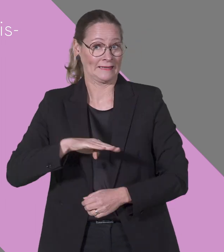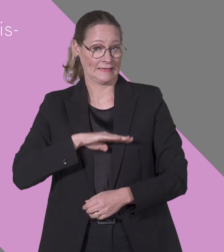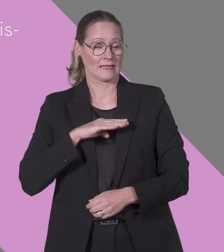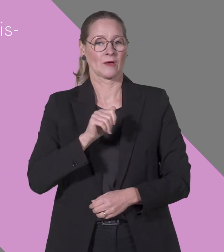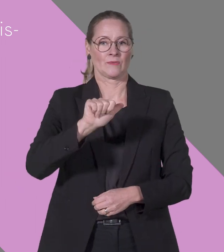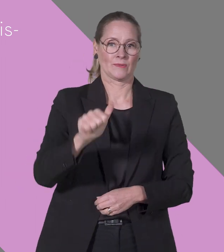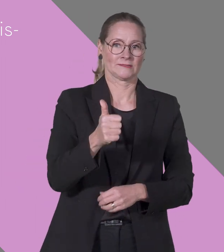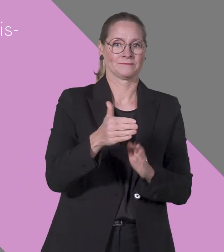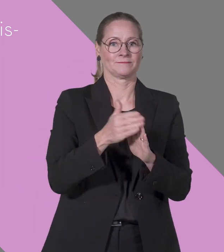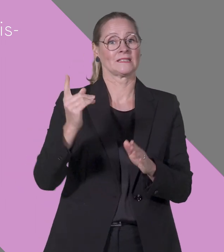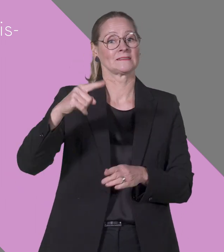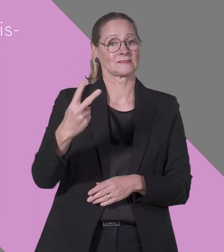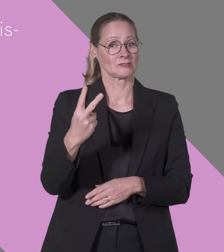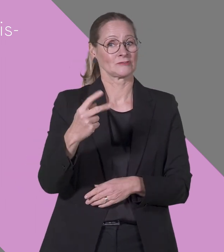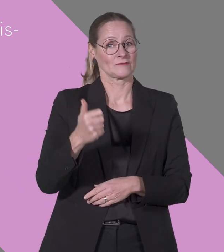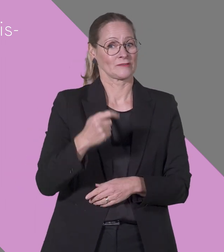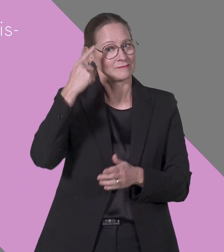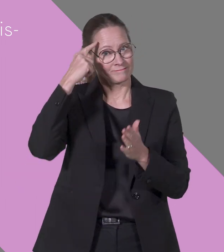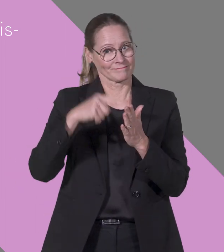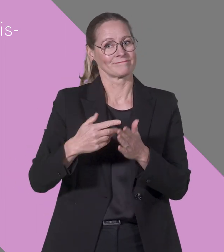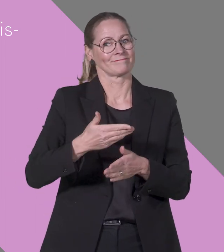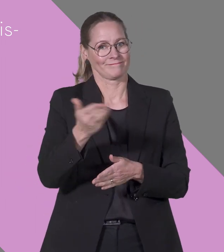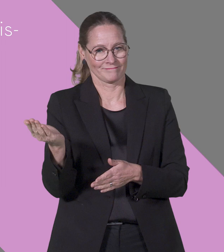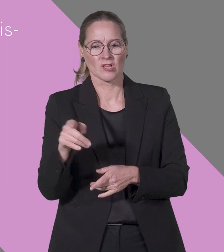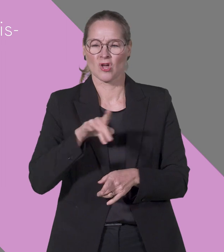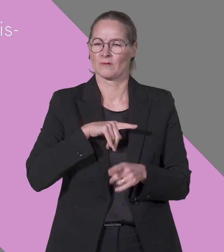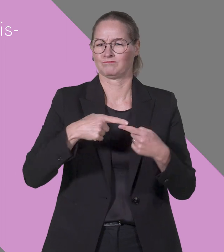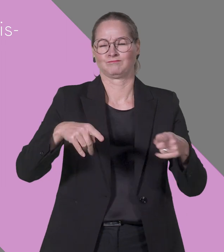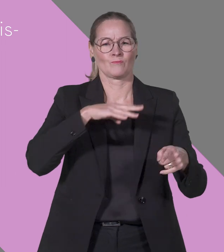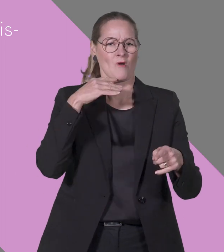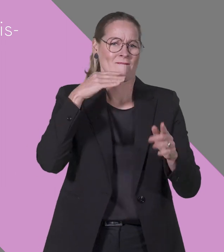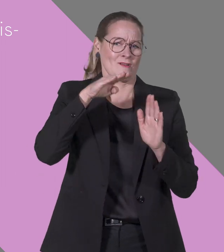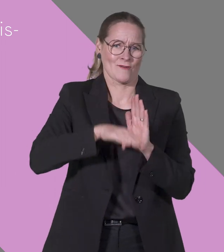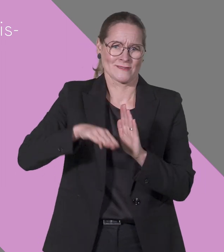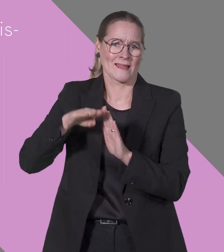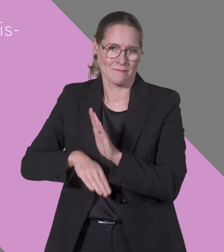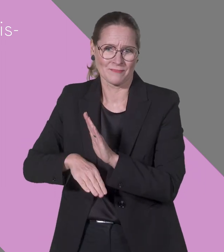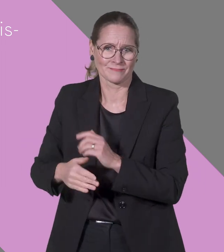9−12-vuotiaille suunnatulla leirillä järjestetään monenlaista kivaa ohjelmaa.